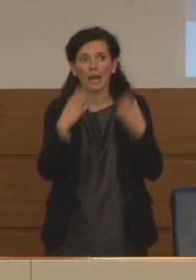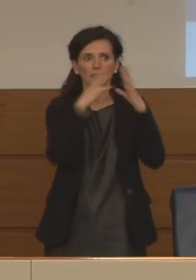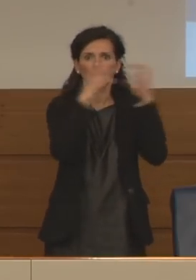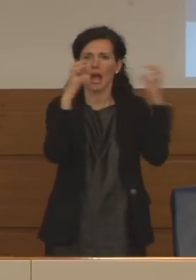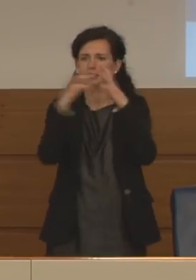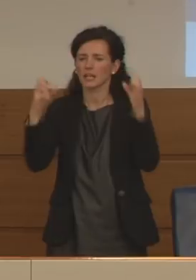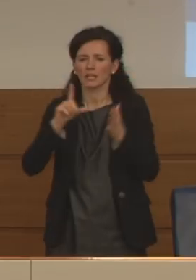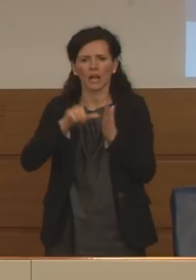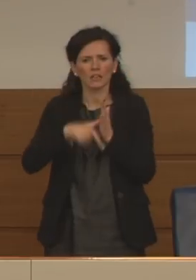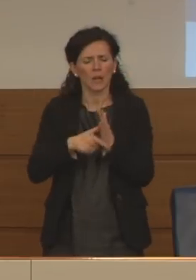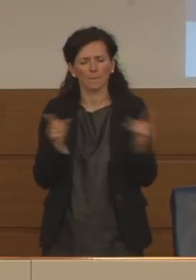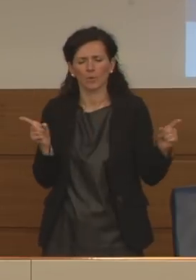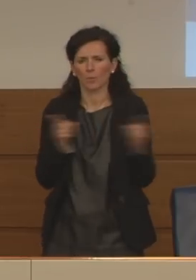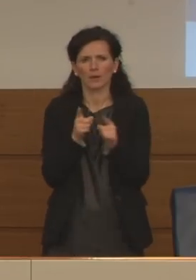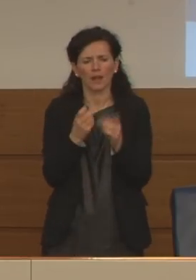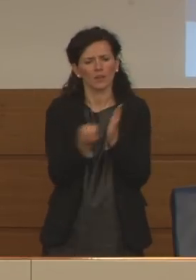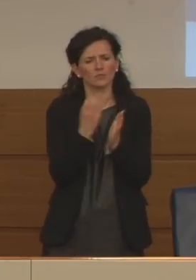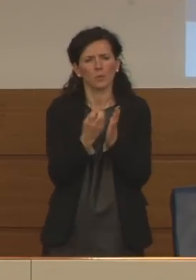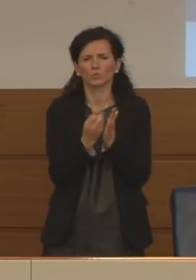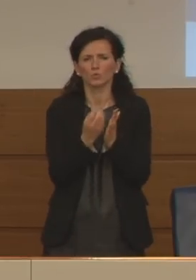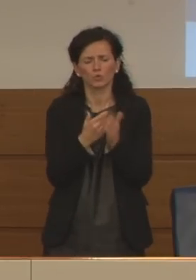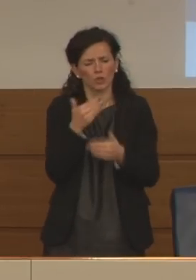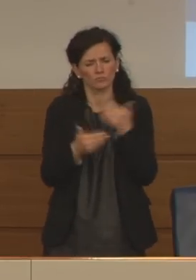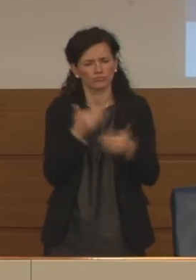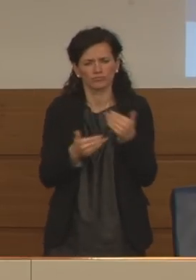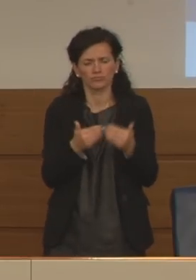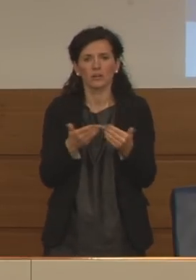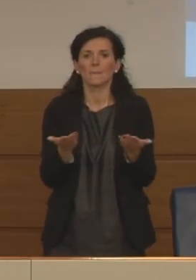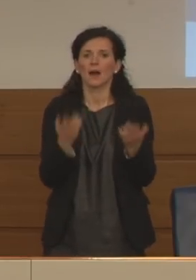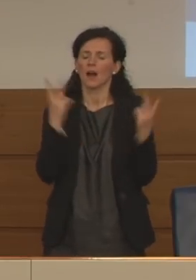le loro linee produttive. Ma è una corsa contro il tempo e stiamo